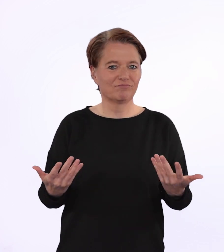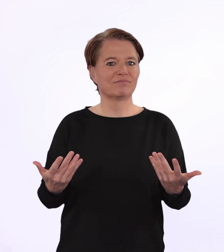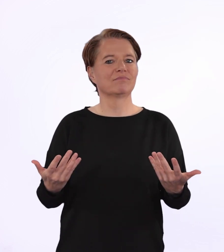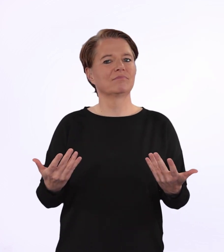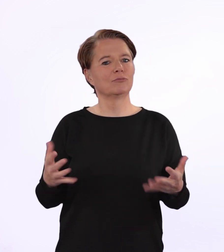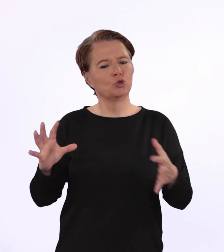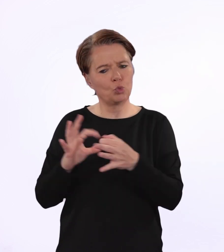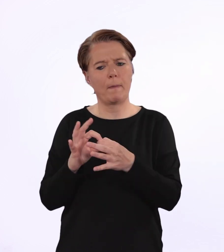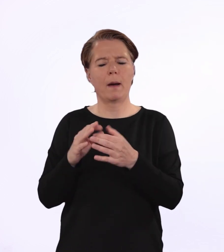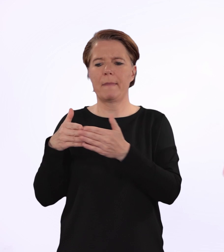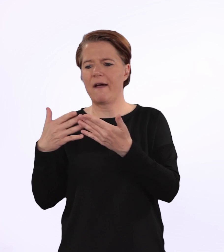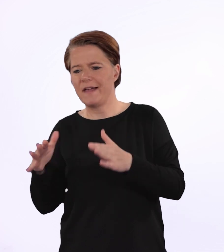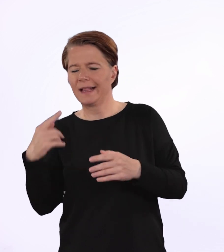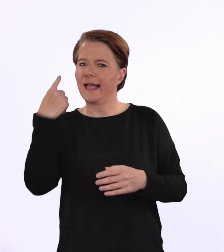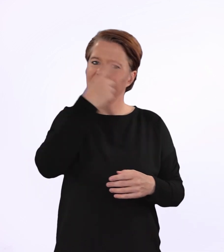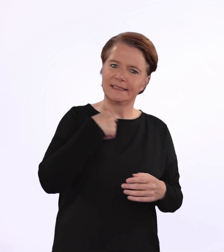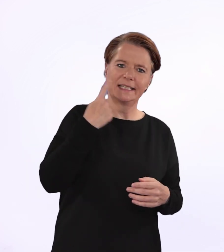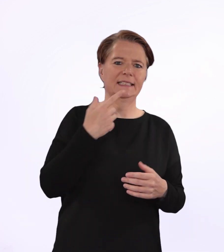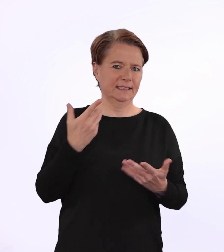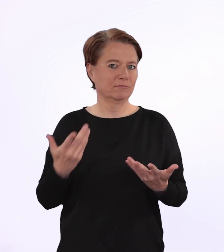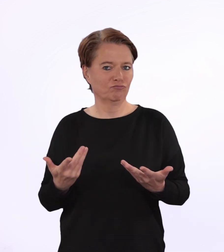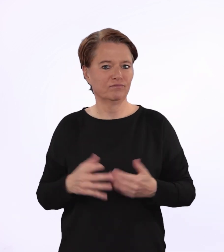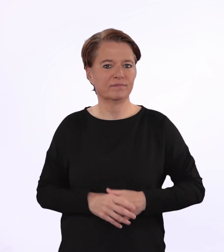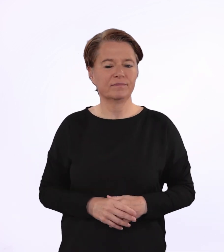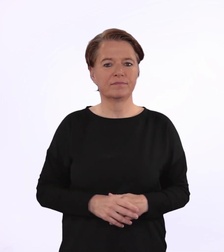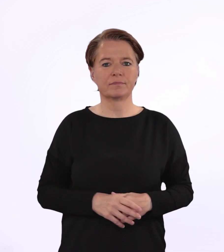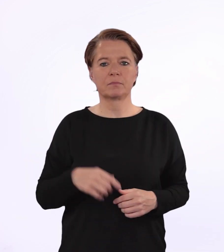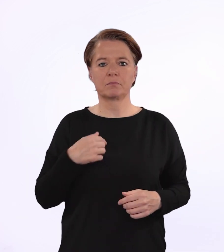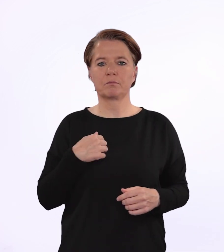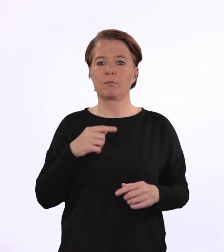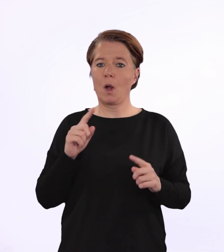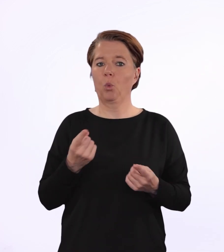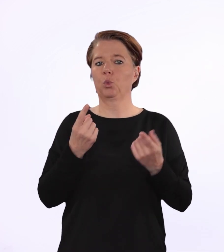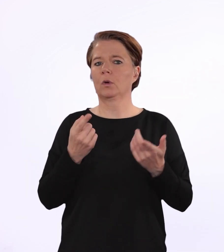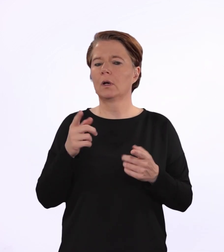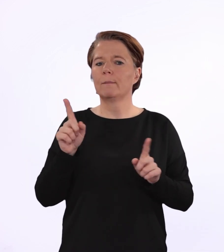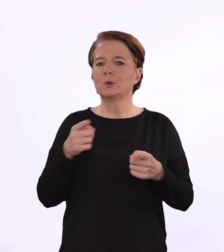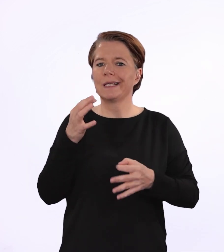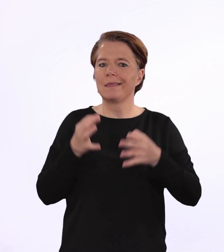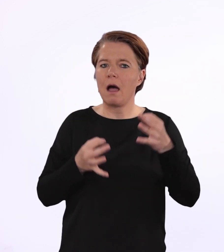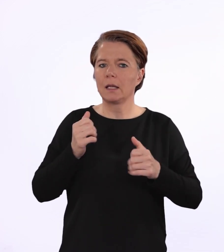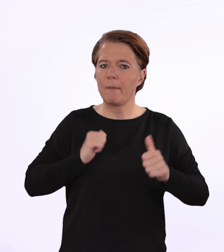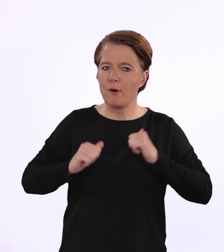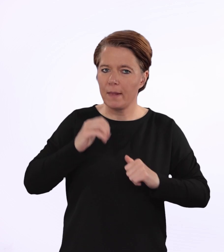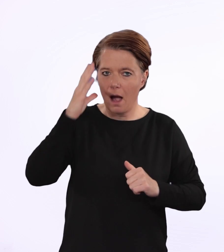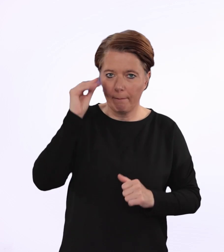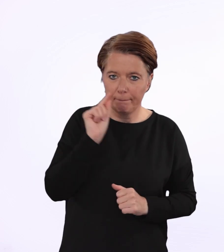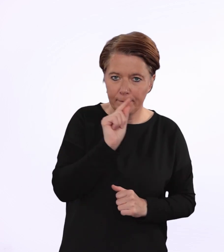und vor allem mit den Ästhetiken von unserer jeweiligen Barrierefreiheit. Und genauso werde ich auch in einer Musiktheater-Performance